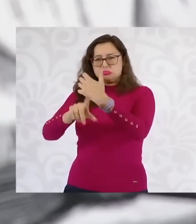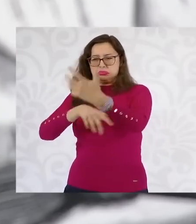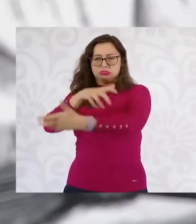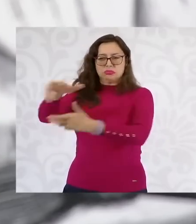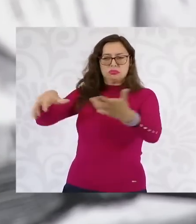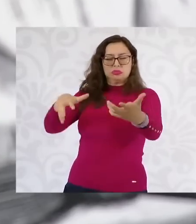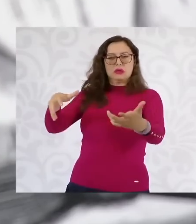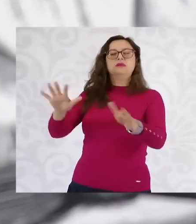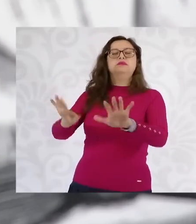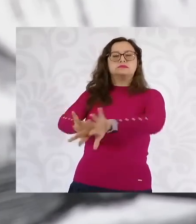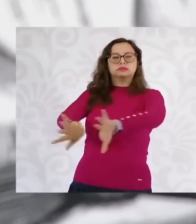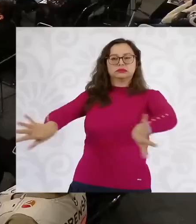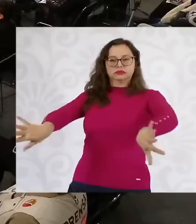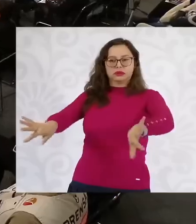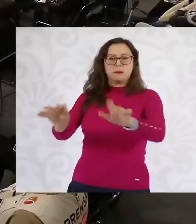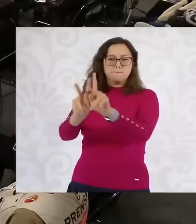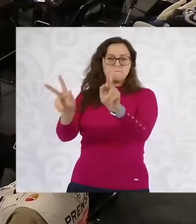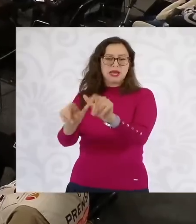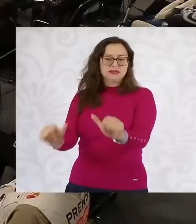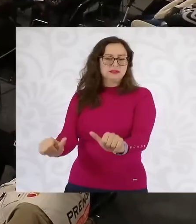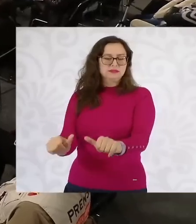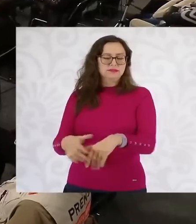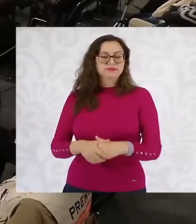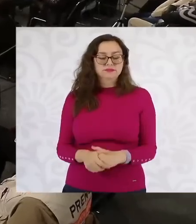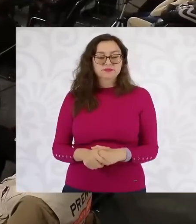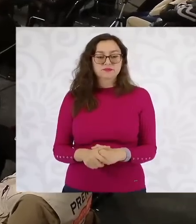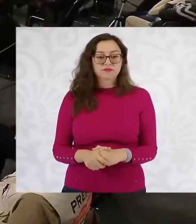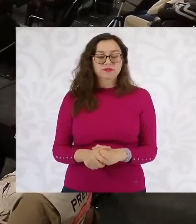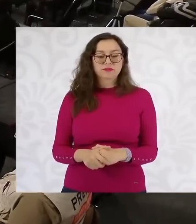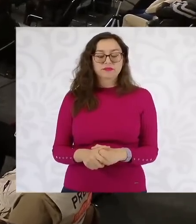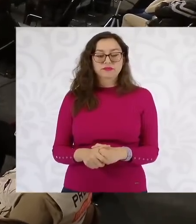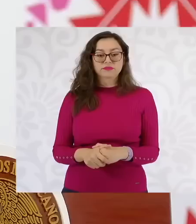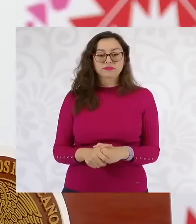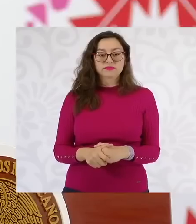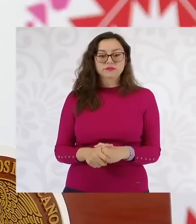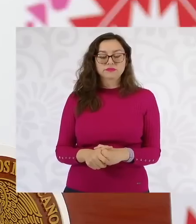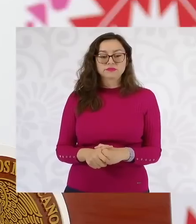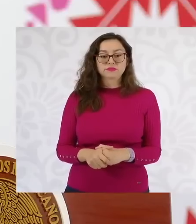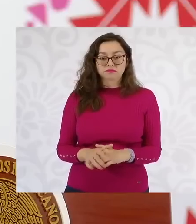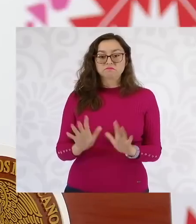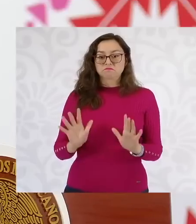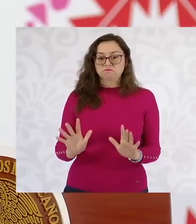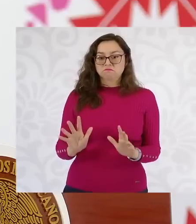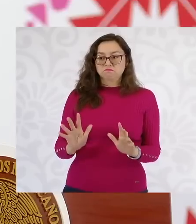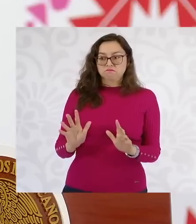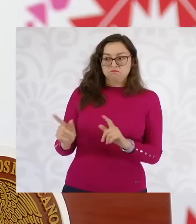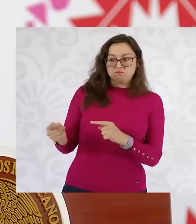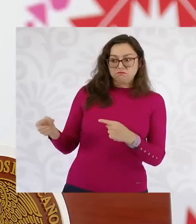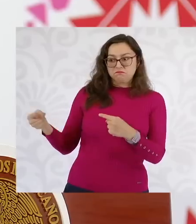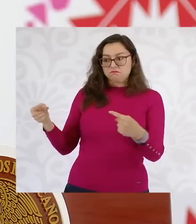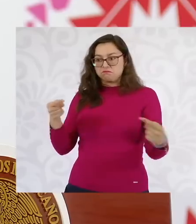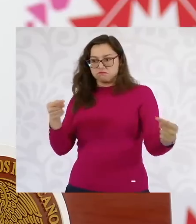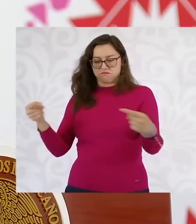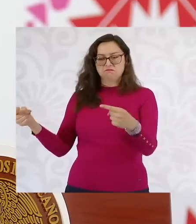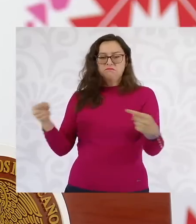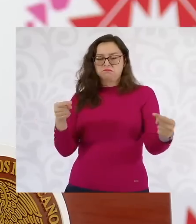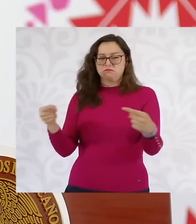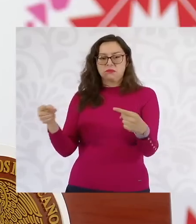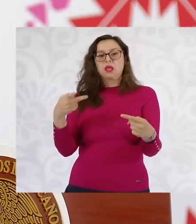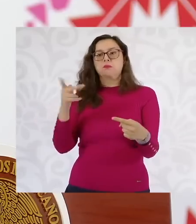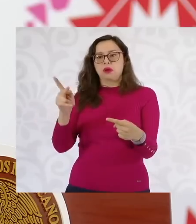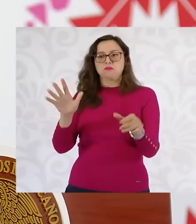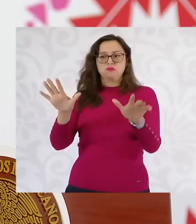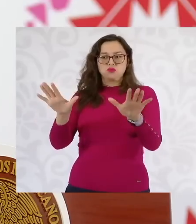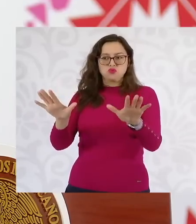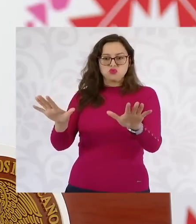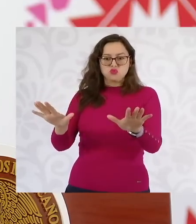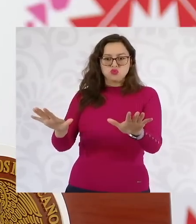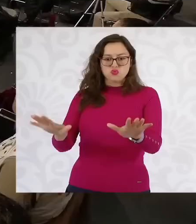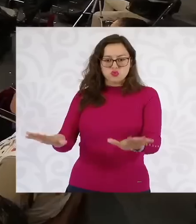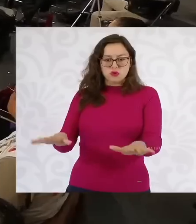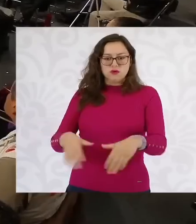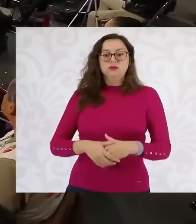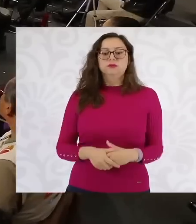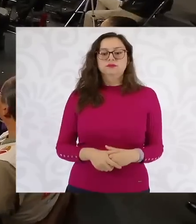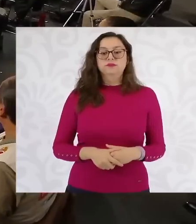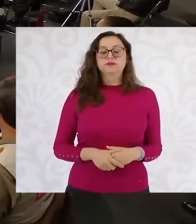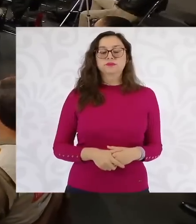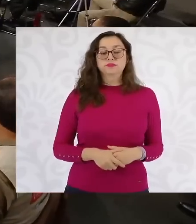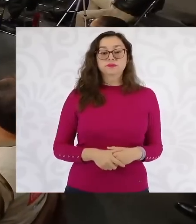en la zona todavía se mantiene la atención pero no como estaba Hace unos días la última